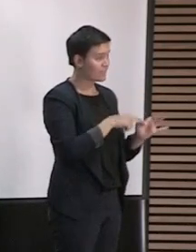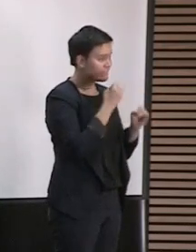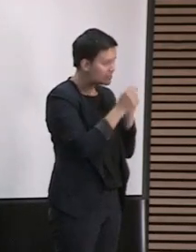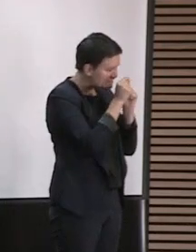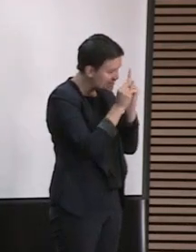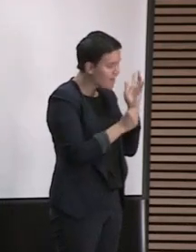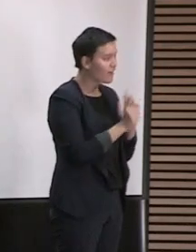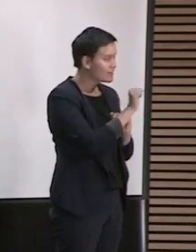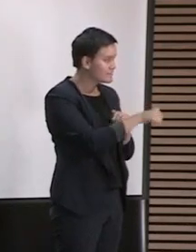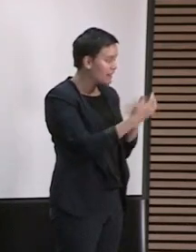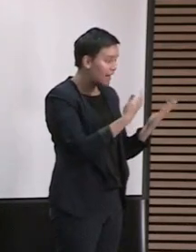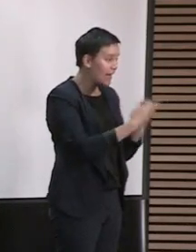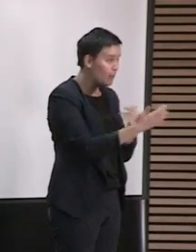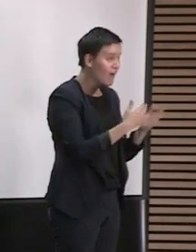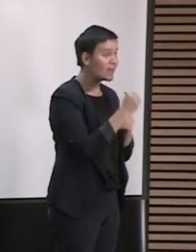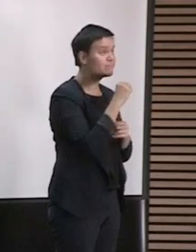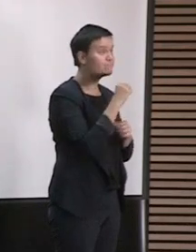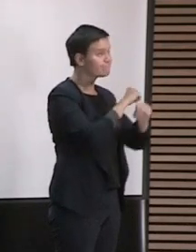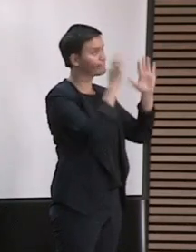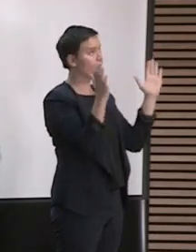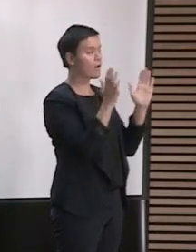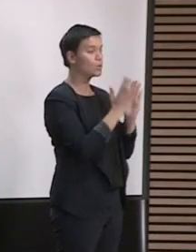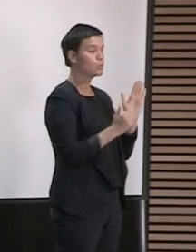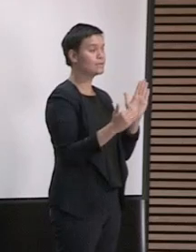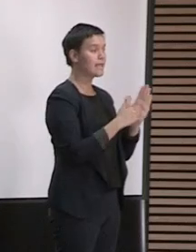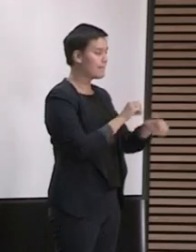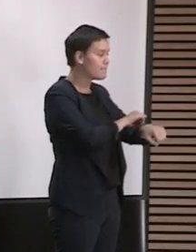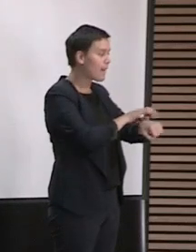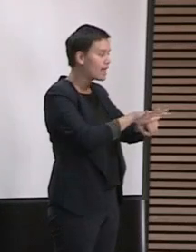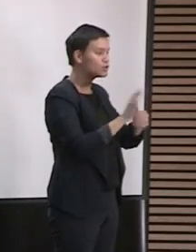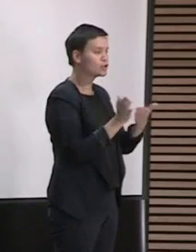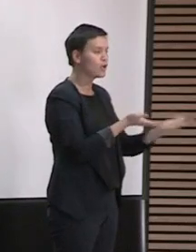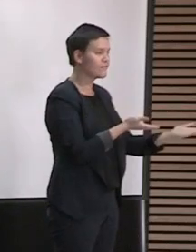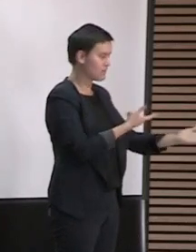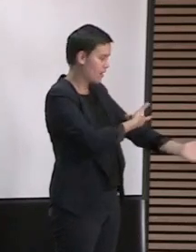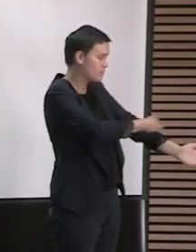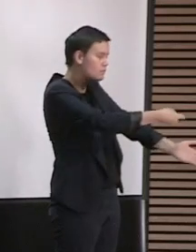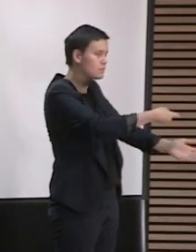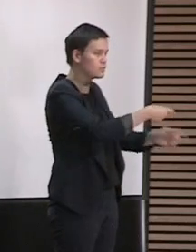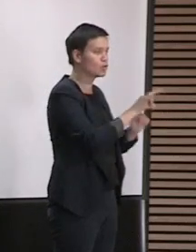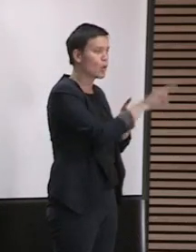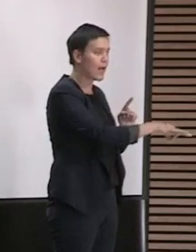e maatau he mea e kaha tautoko ana i te te tuku ratonga tmatanui m te iwi COVID. Kaore nga tangata katoa i